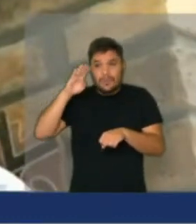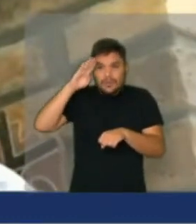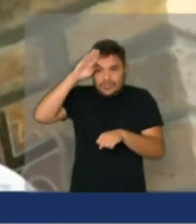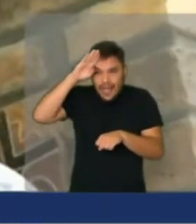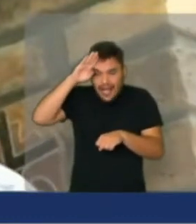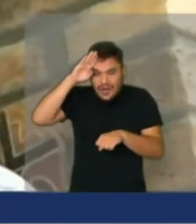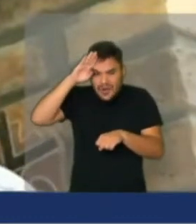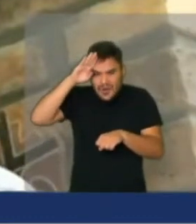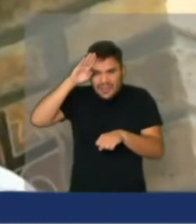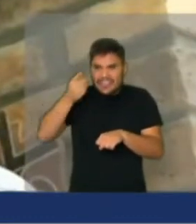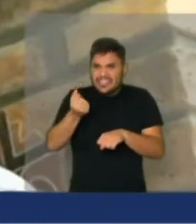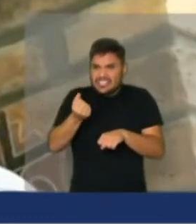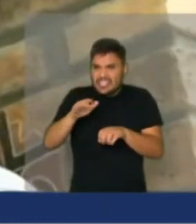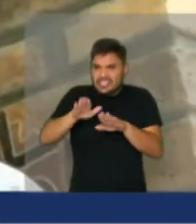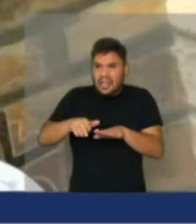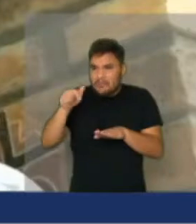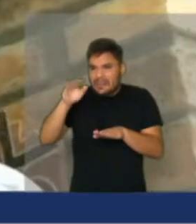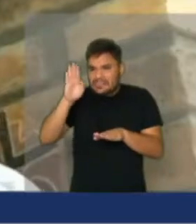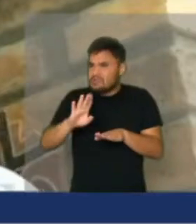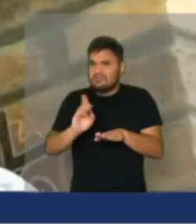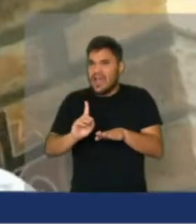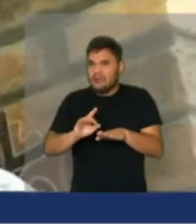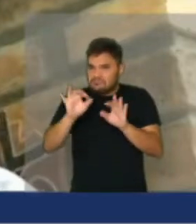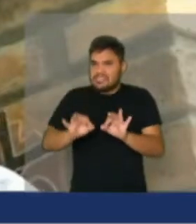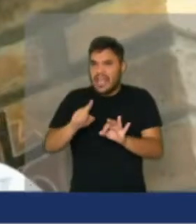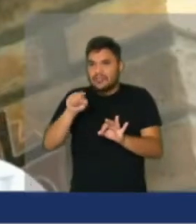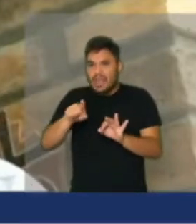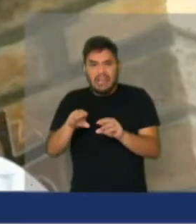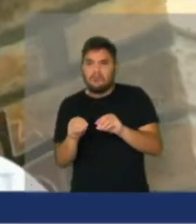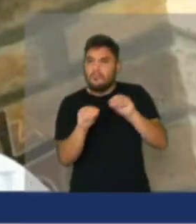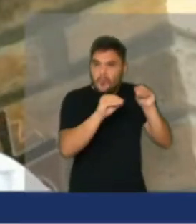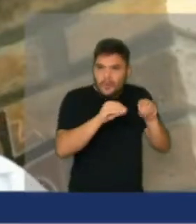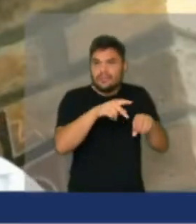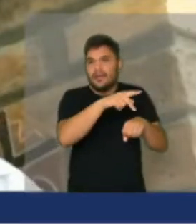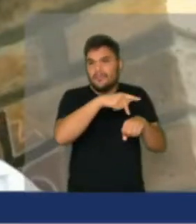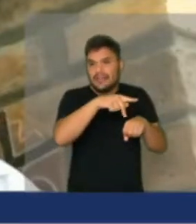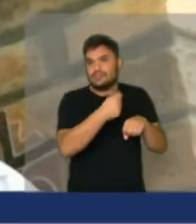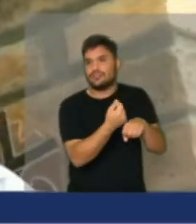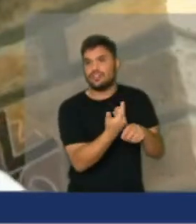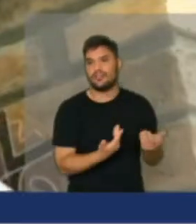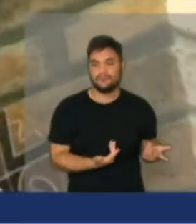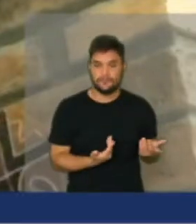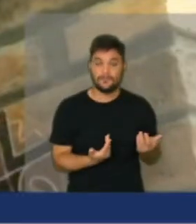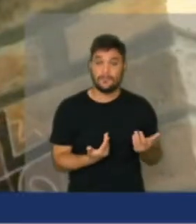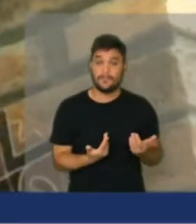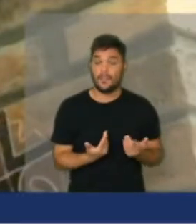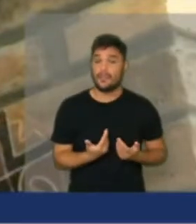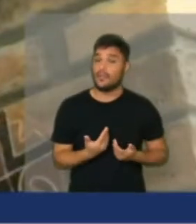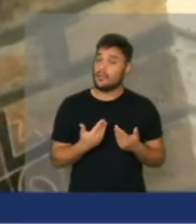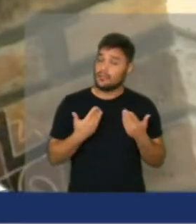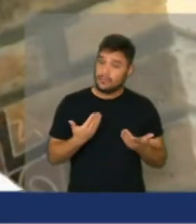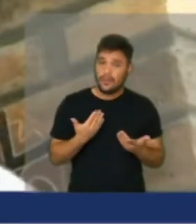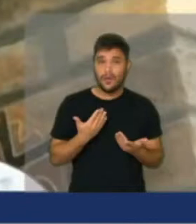BOLSONARO. ENTÃO, DE FATO, PARA ENTENDER UMA ATUAÇÃO COMO ESSA AQUI ALGUNS TENTAM DIZER AQUI DA BASE DO GOVERNO É IMPRESSIONANTE: NÃO, MAS